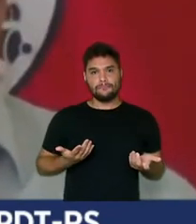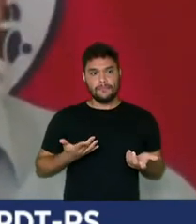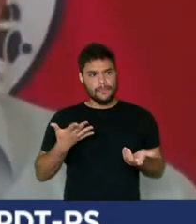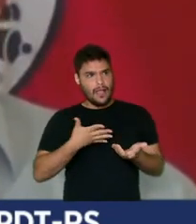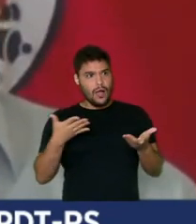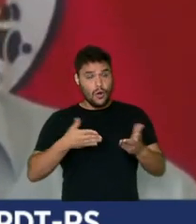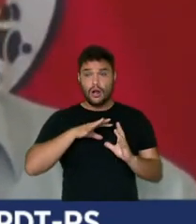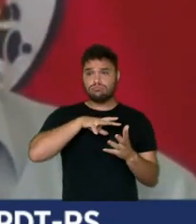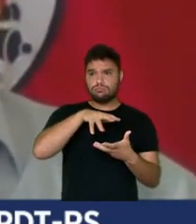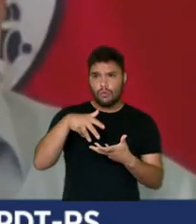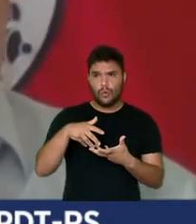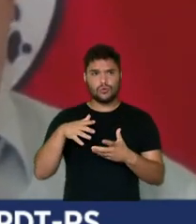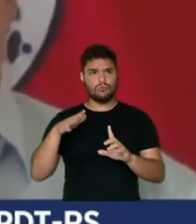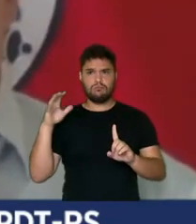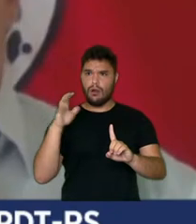ENTÃO ELES SE PREVALECM E AINDA AMEAÇA O MUNDO,